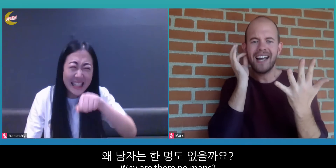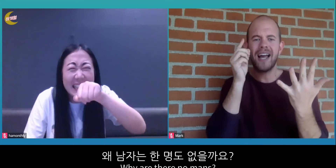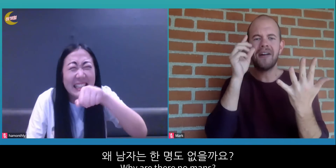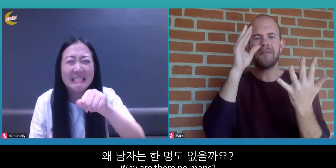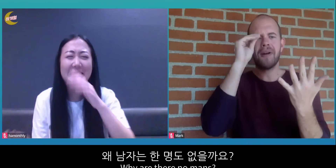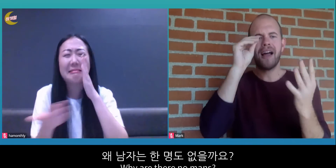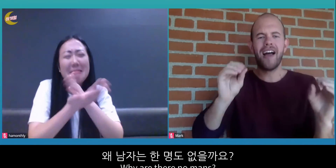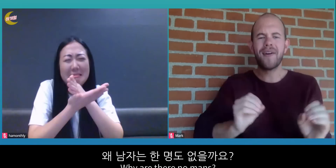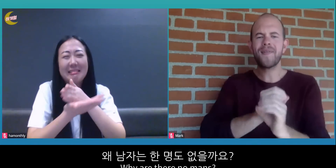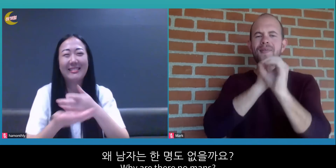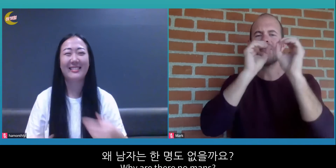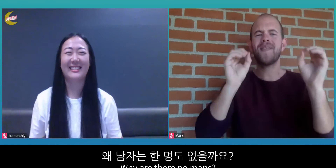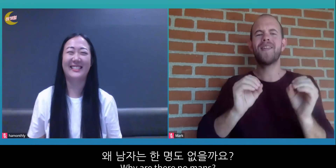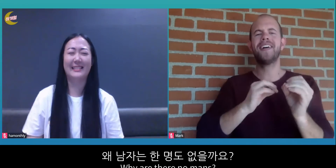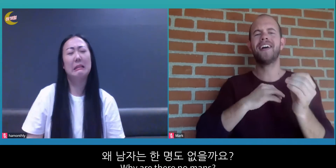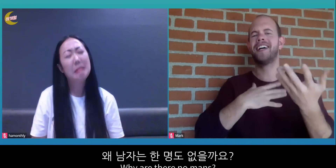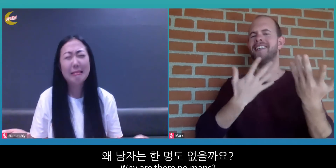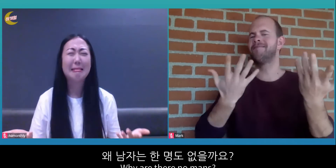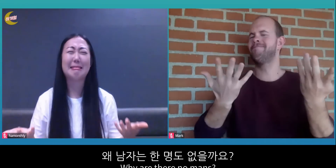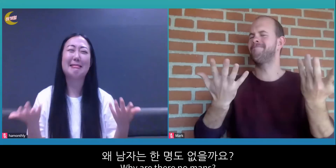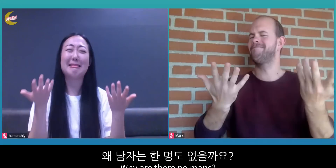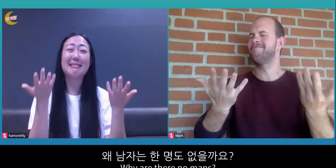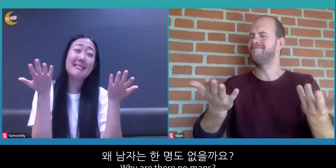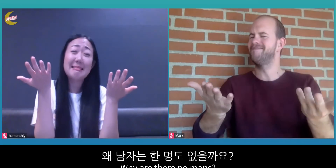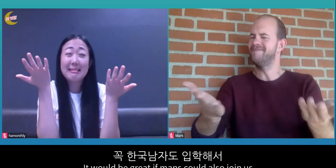なぜ男がいないのですか？